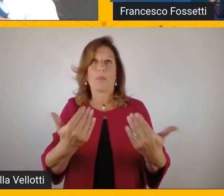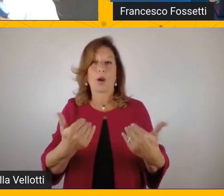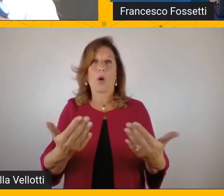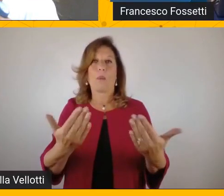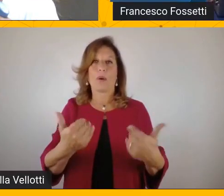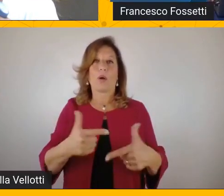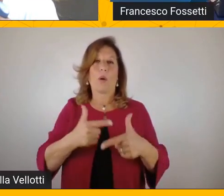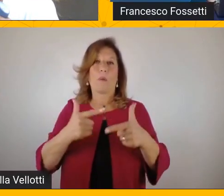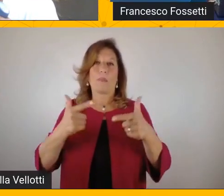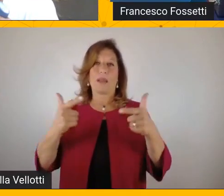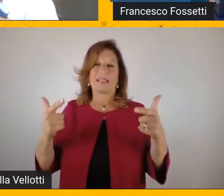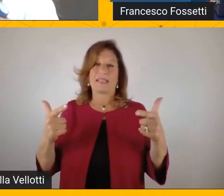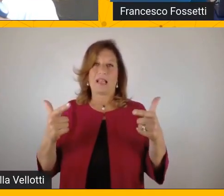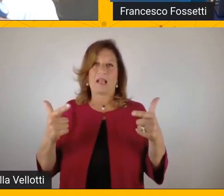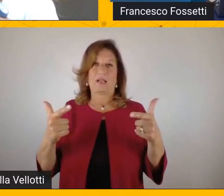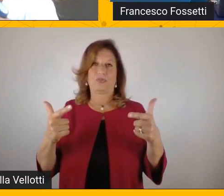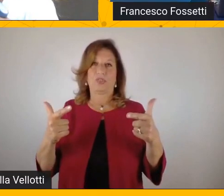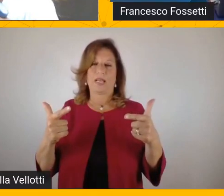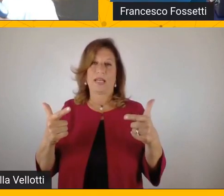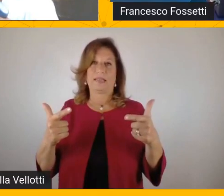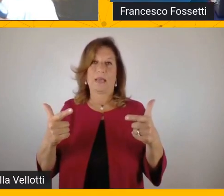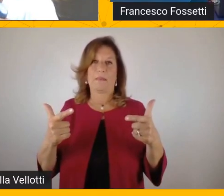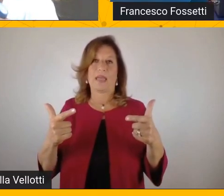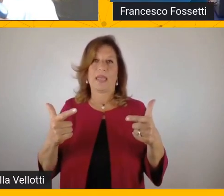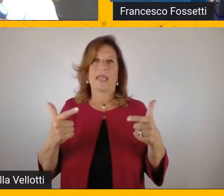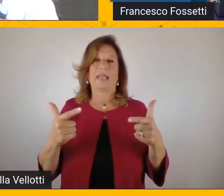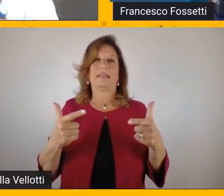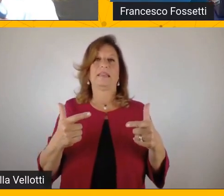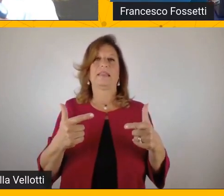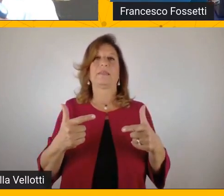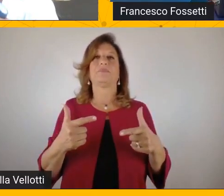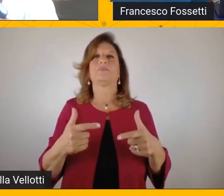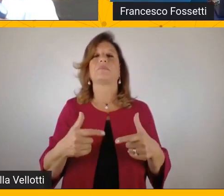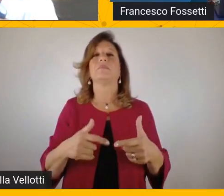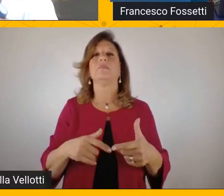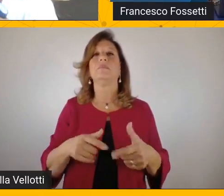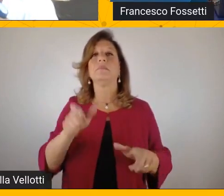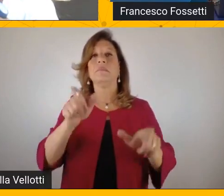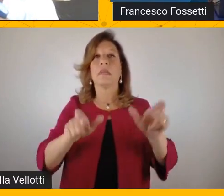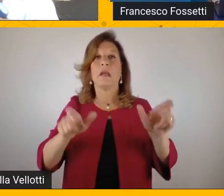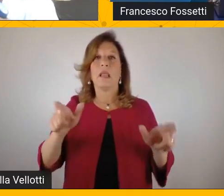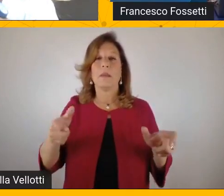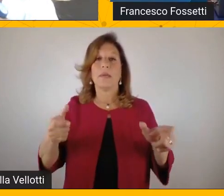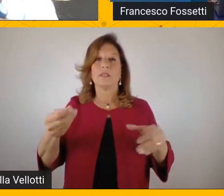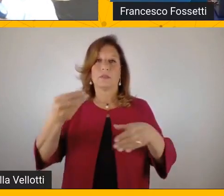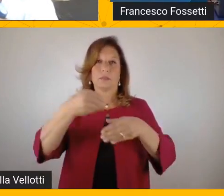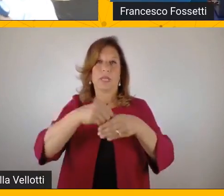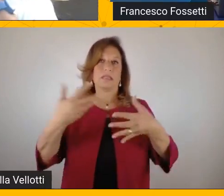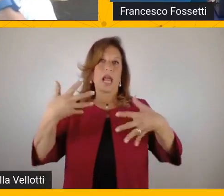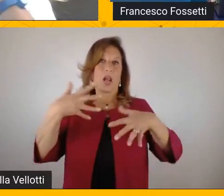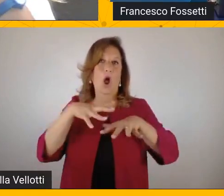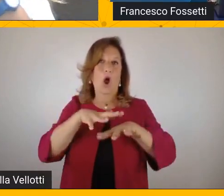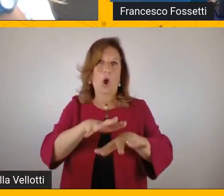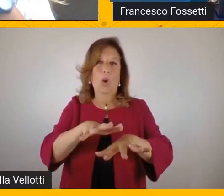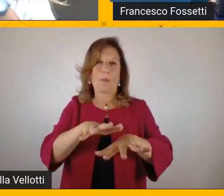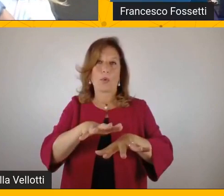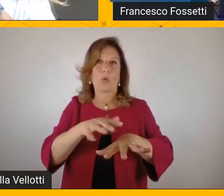che dicevo prima eh magari vista hm fra i pro player, fra i creator, fra gli altri membri